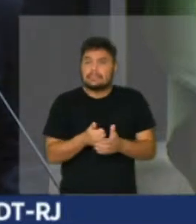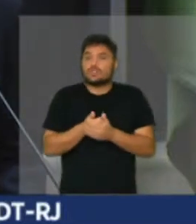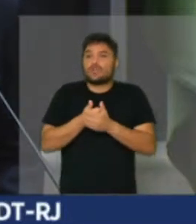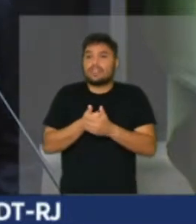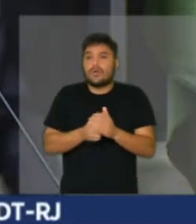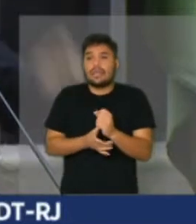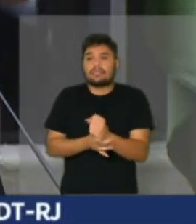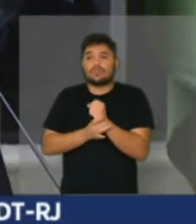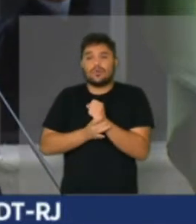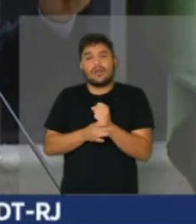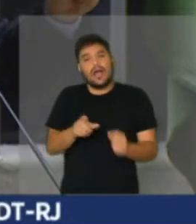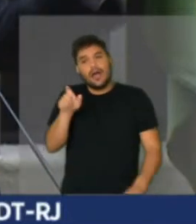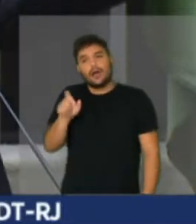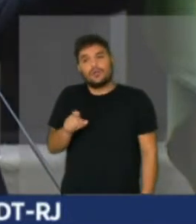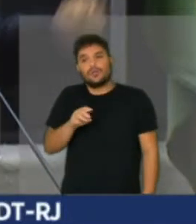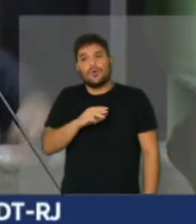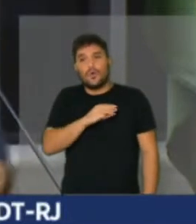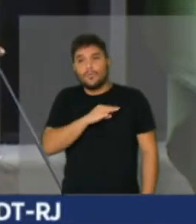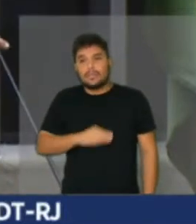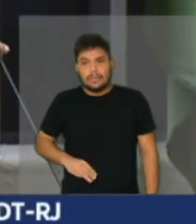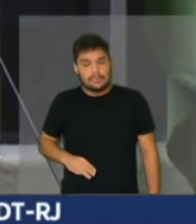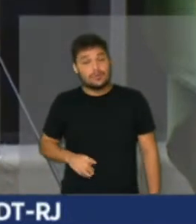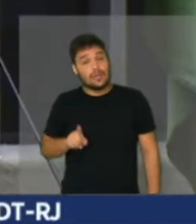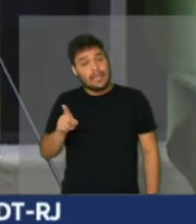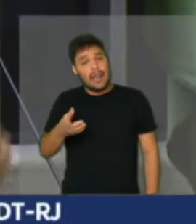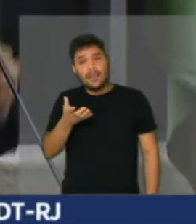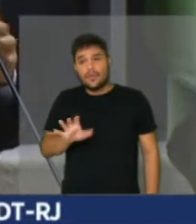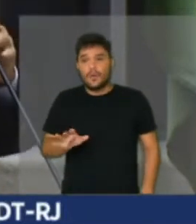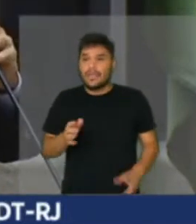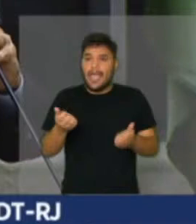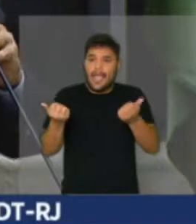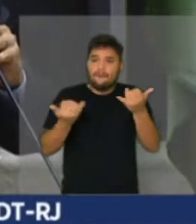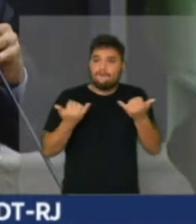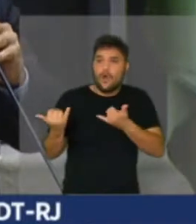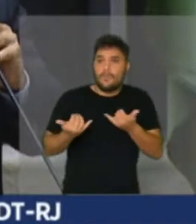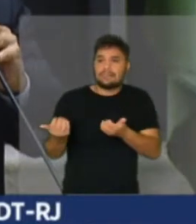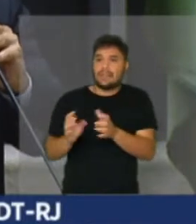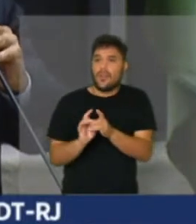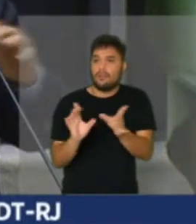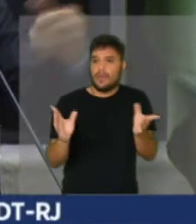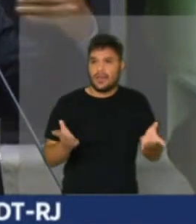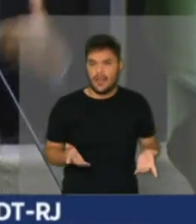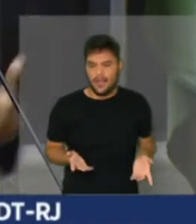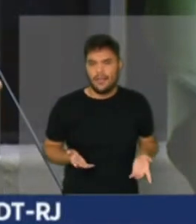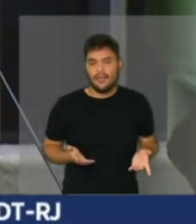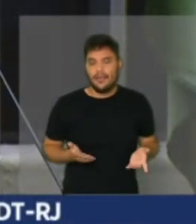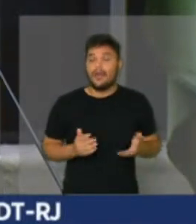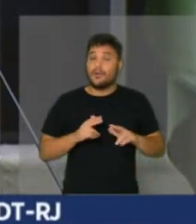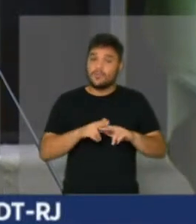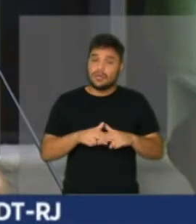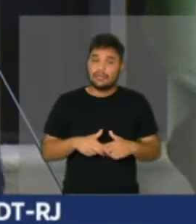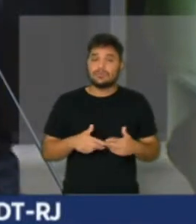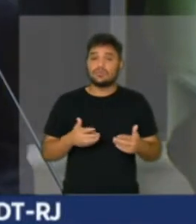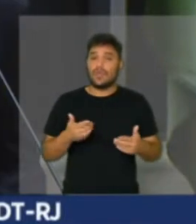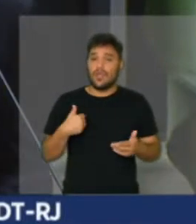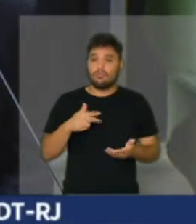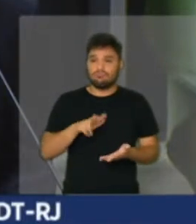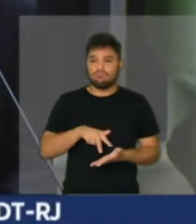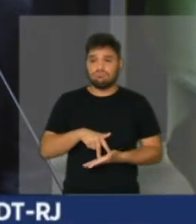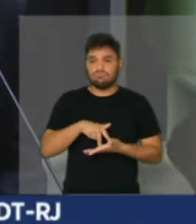NEGA A PRESTAR INFORMAÇÕES ENTÃO, SENHOR PRESIDENTE, EU VENHO A ESTA TRIBUNA, LAMENTANDO MUITO LAMENTANDO QUE EU TENHA QUE VOTAR